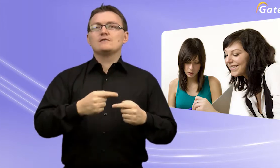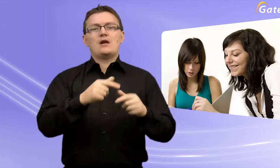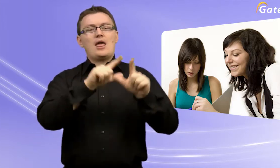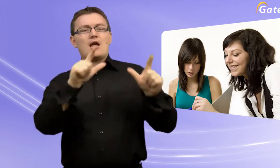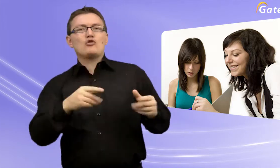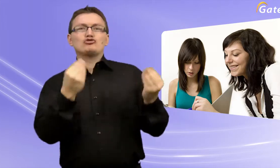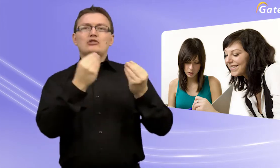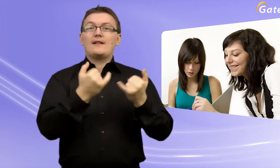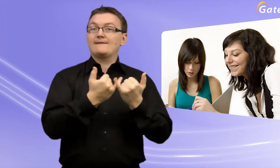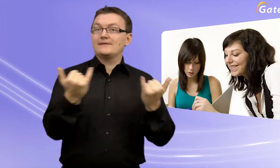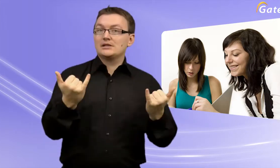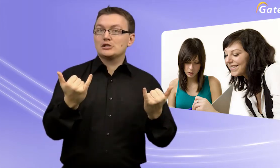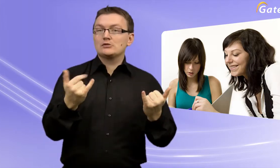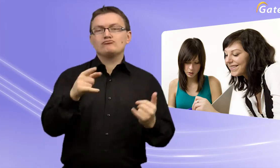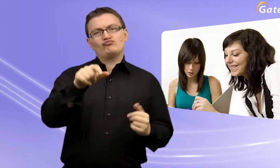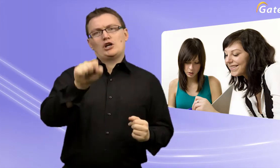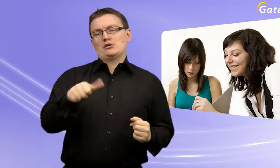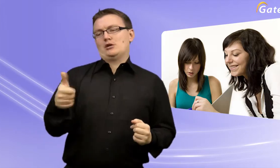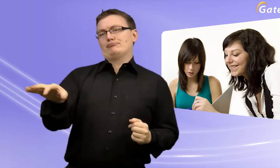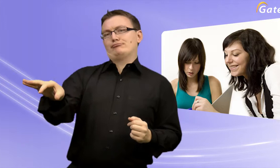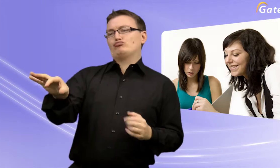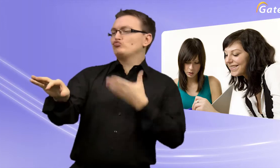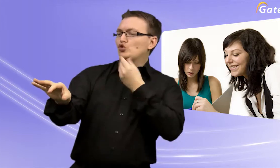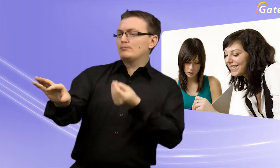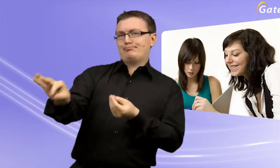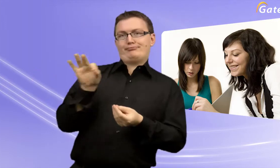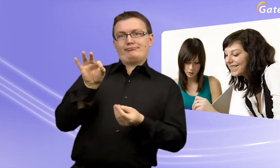auch zu Gestaltungsmöglichkeiten und Layouts. Suchen Sie das aus, was Sie anspricht